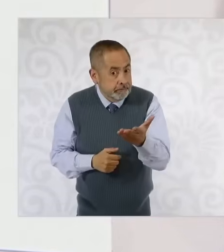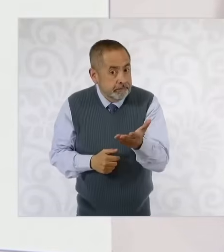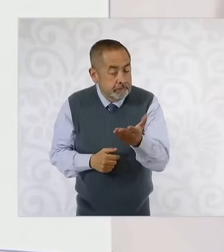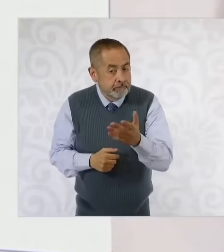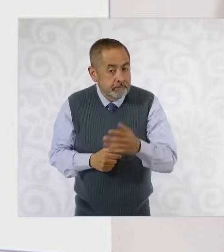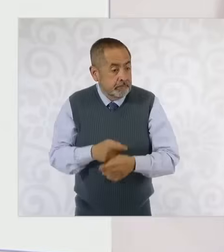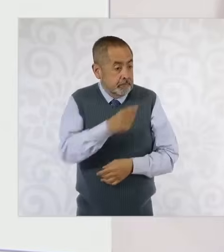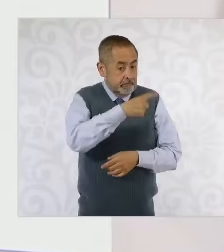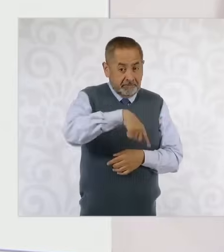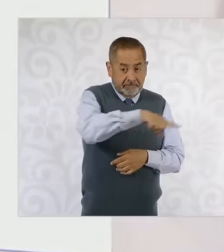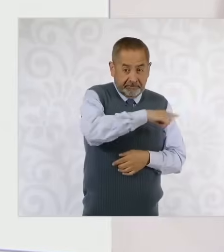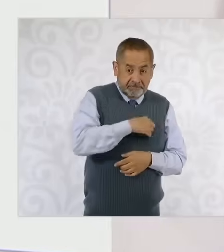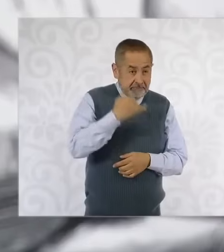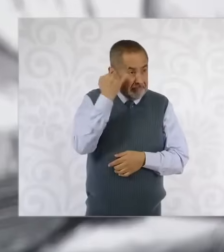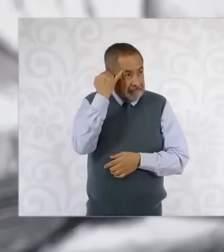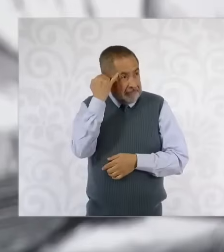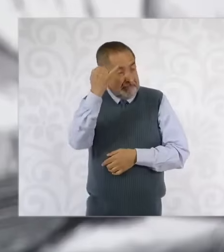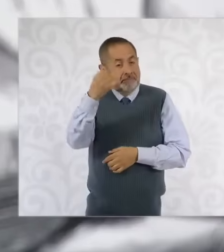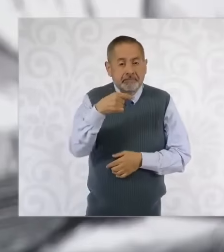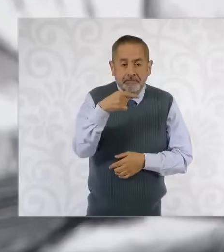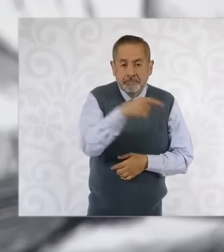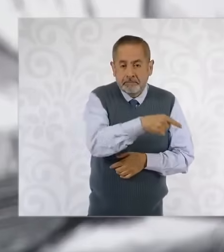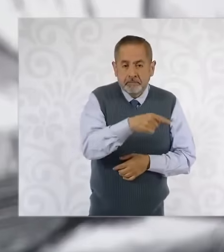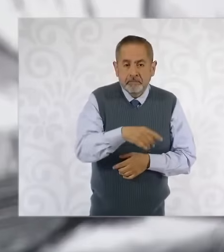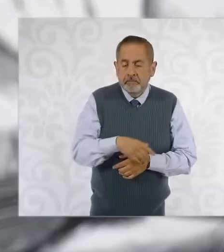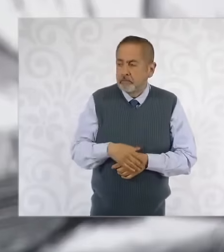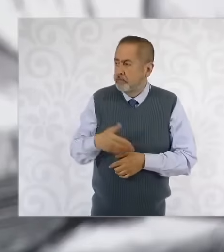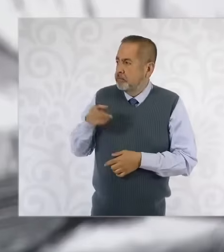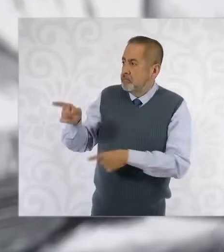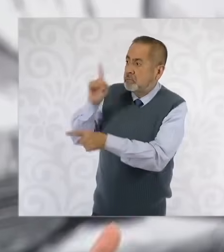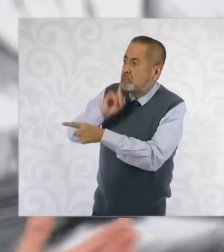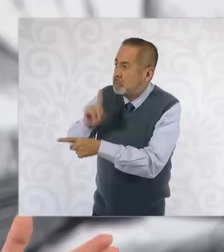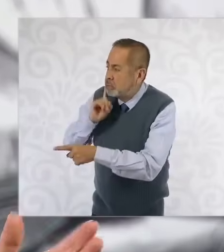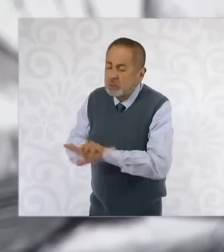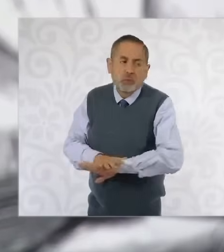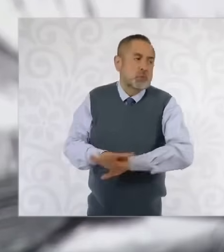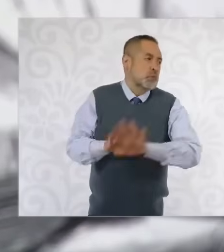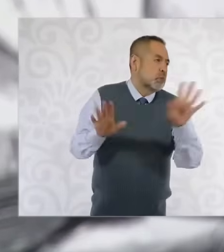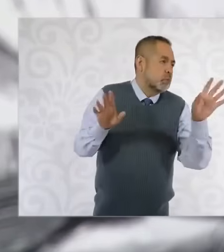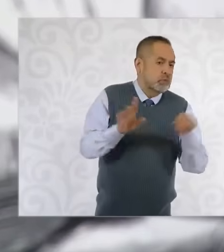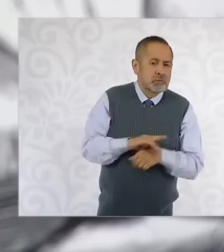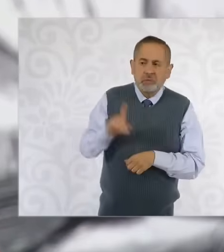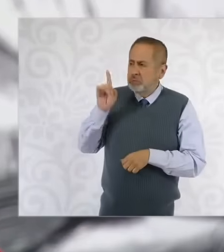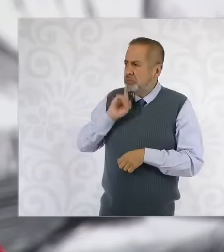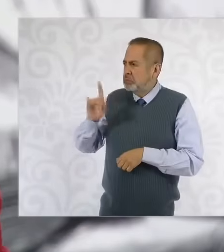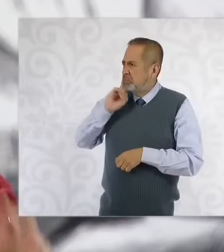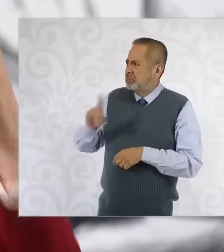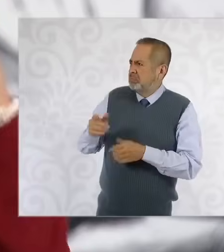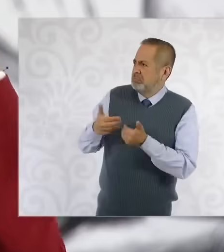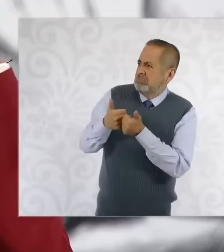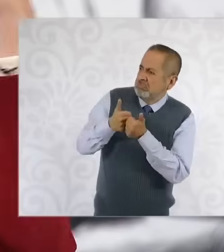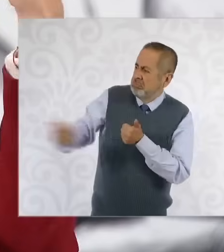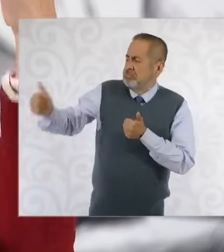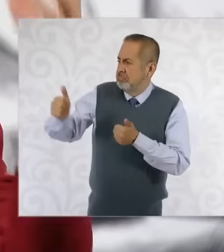iba a llegar al gobierno su servidora y que iba a romper con el presidente López orador esa era su